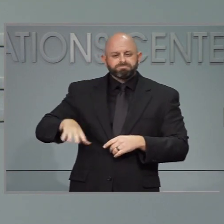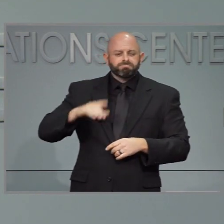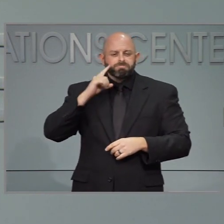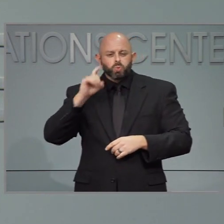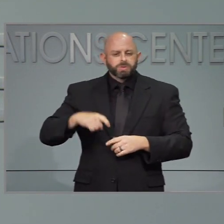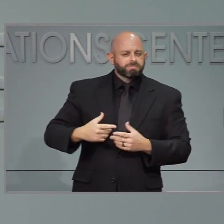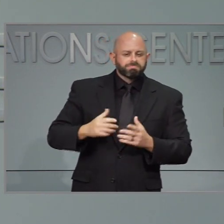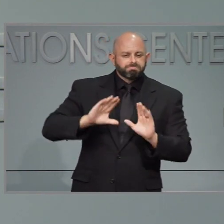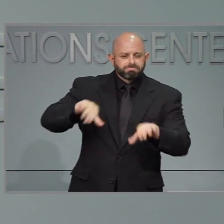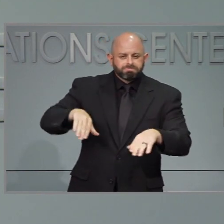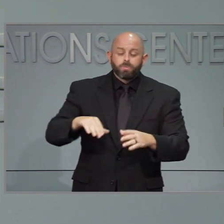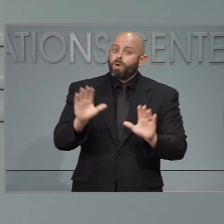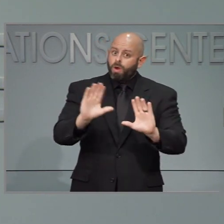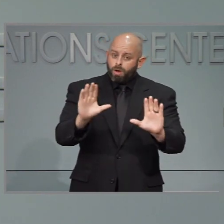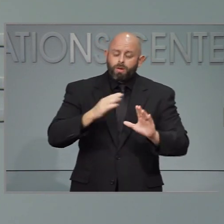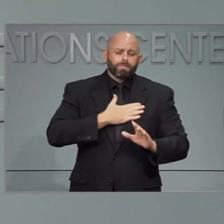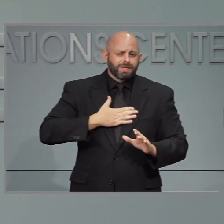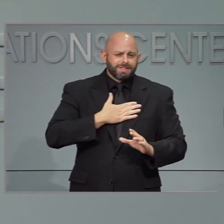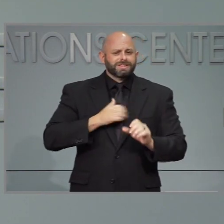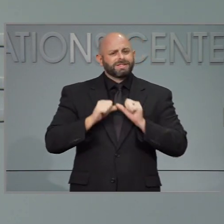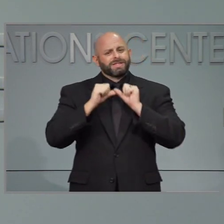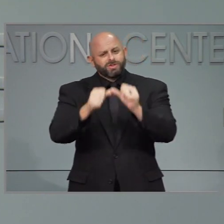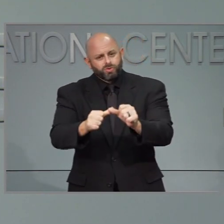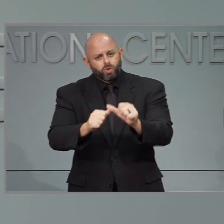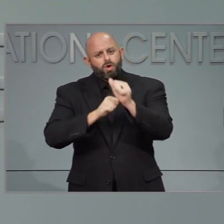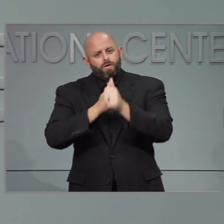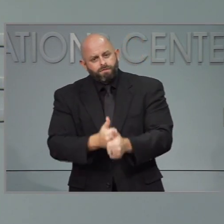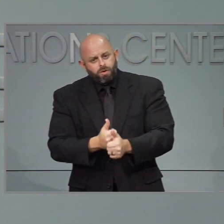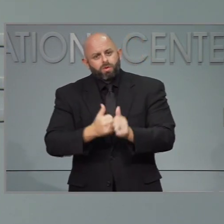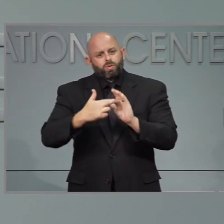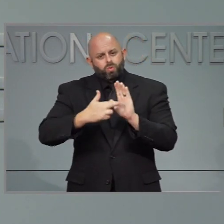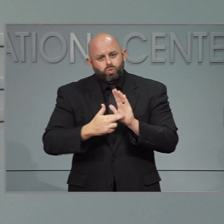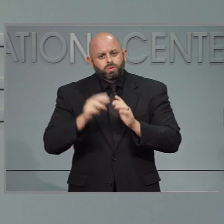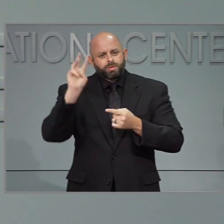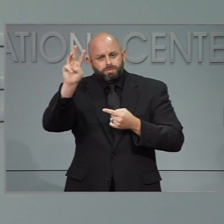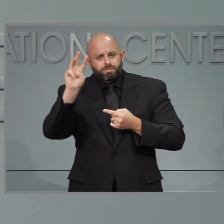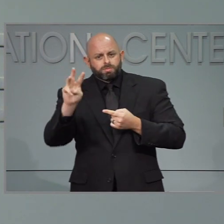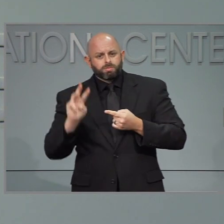entornos. Las personas sigan estas órdenes de restricciones